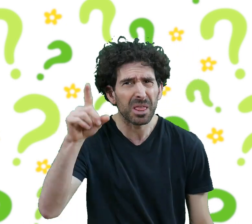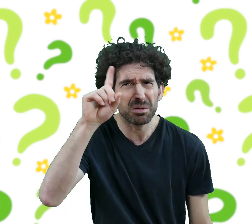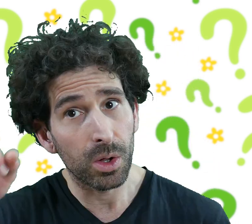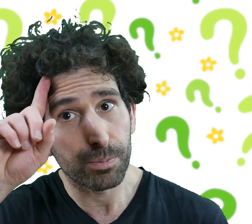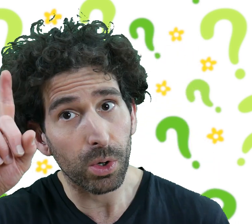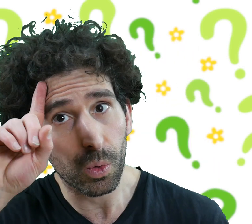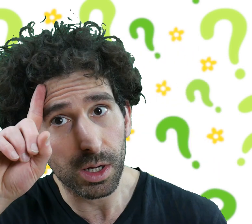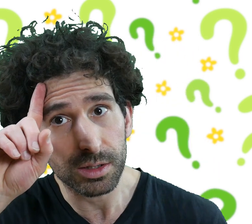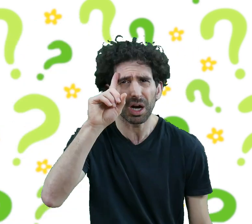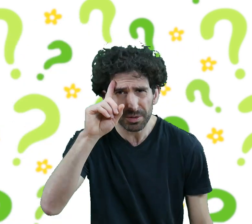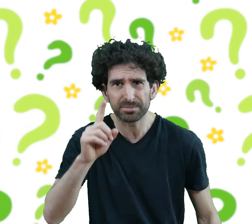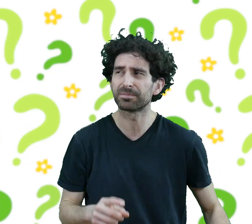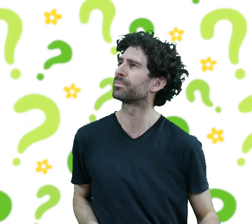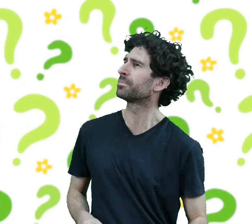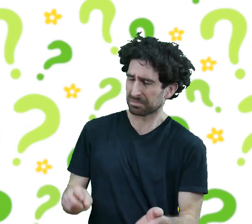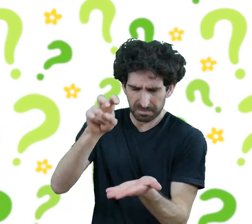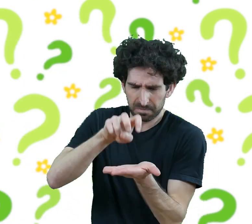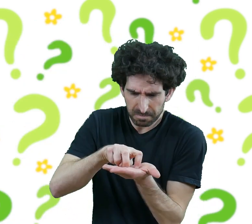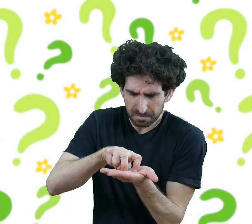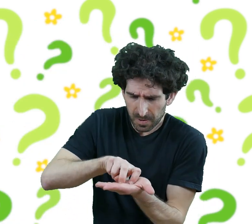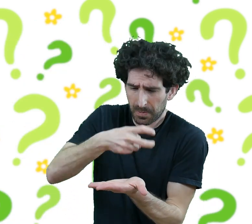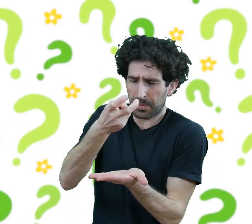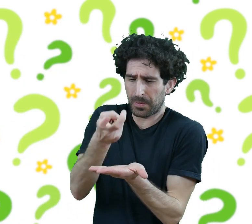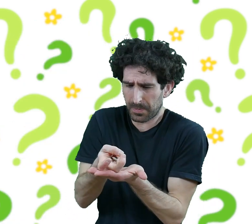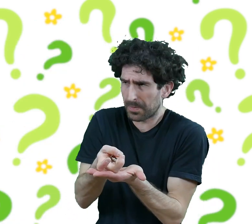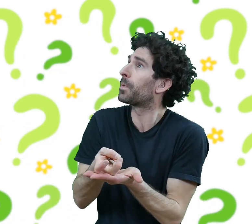Pourquoi ? Quand il se retourne,